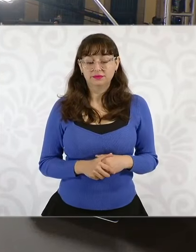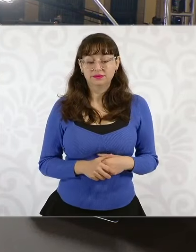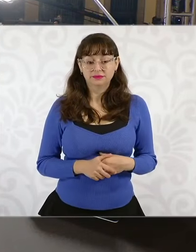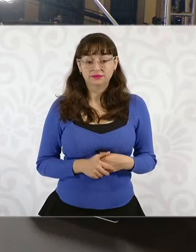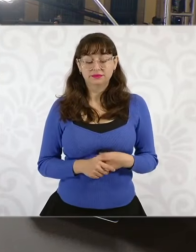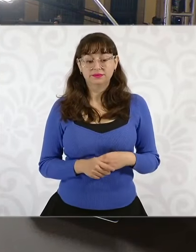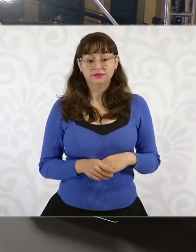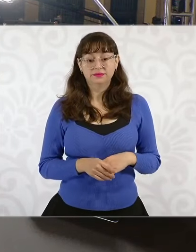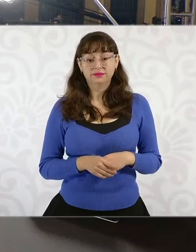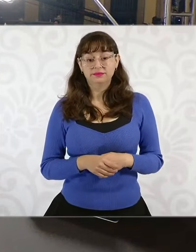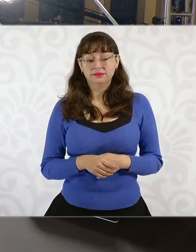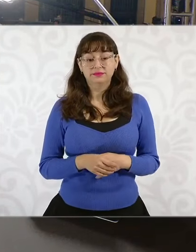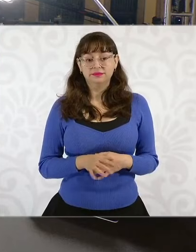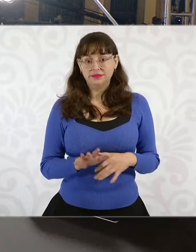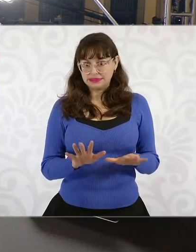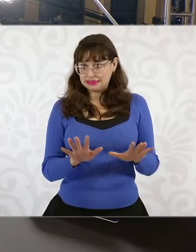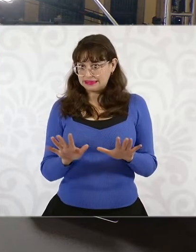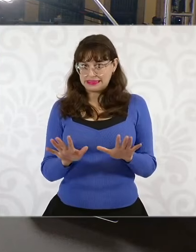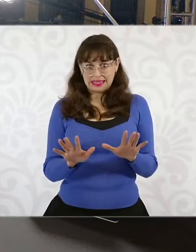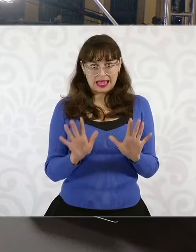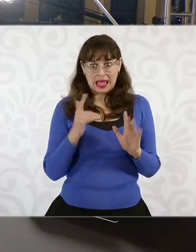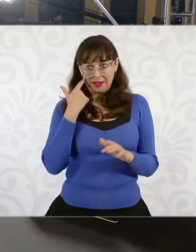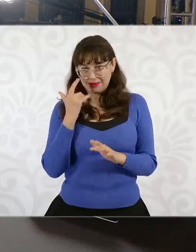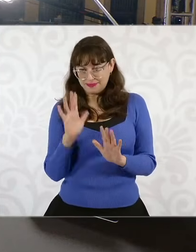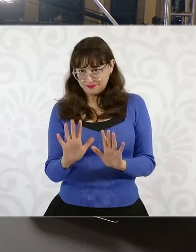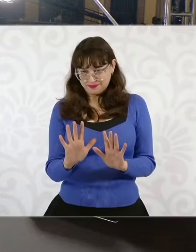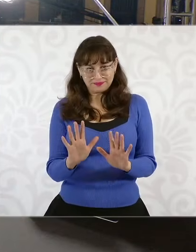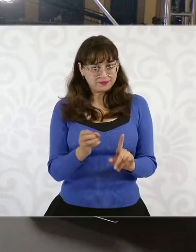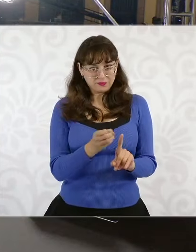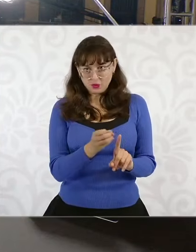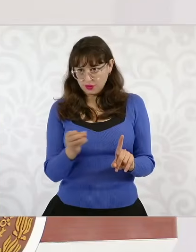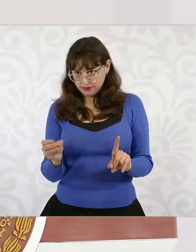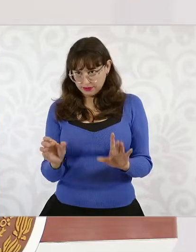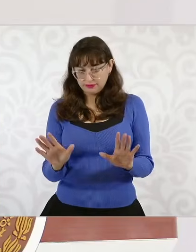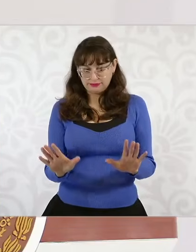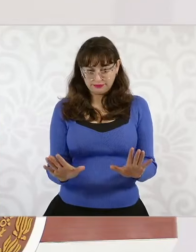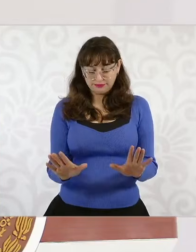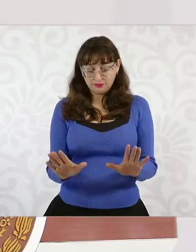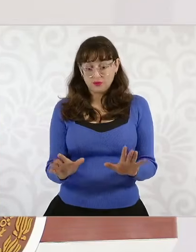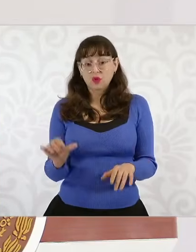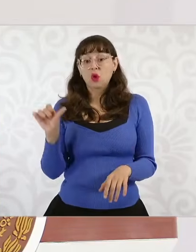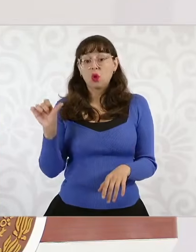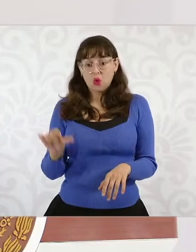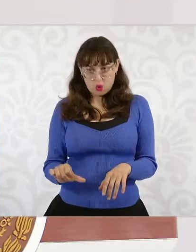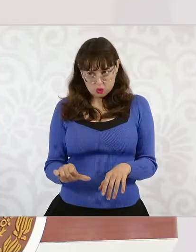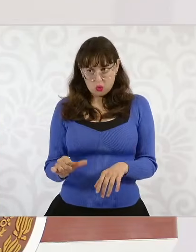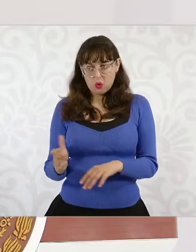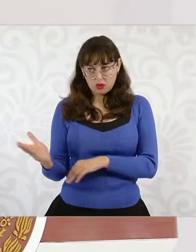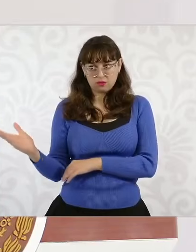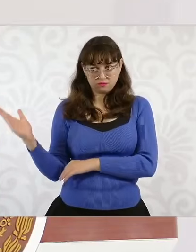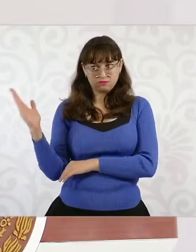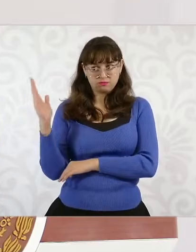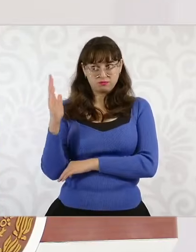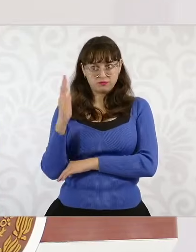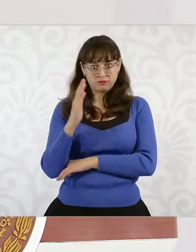A ver, vamos a a decir que en el transcurso del día conoceríamos eh cuál es la agenda